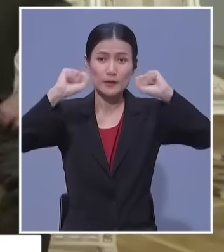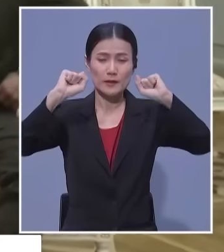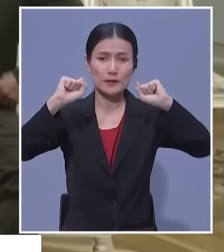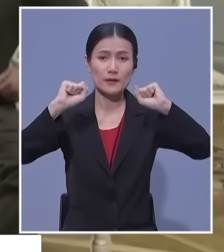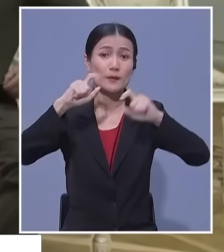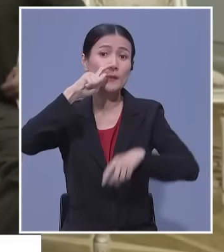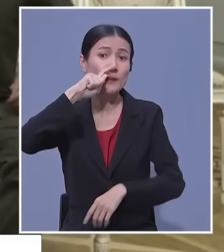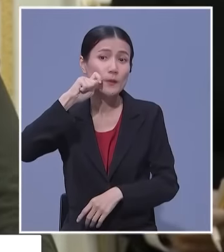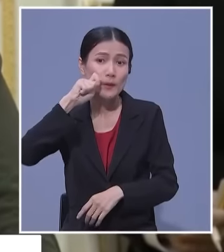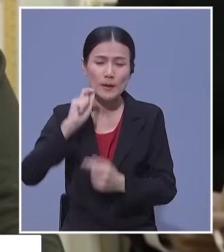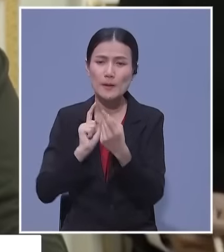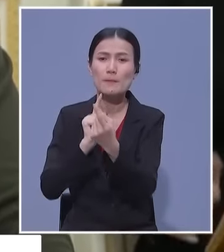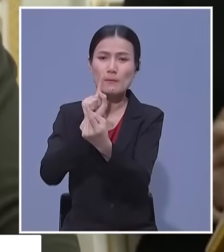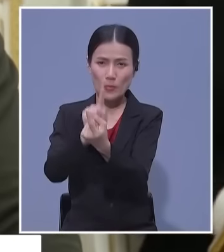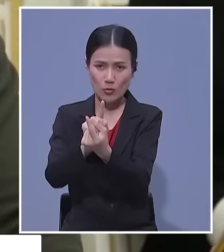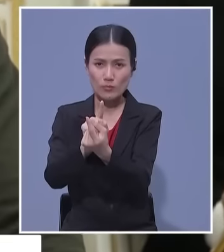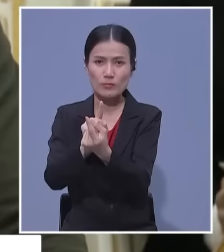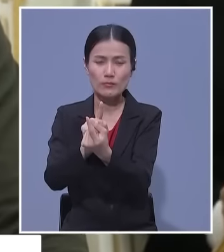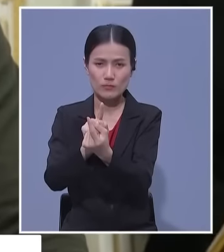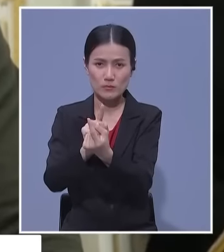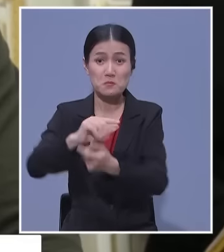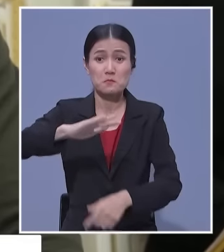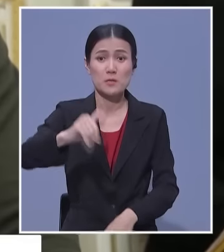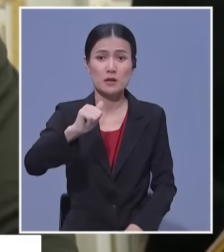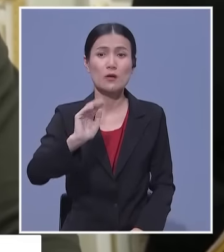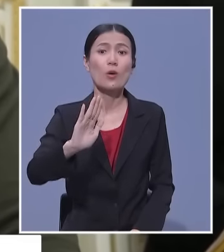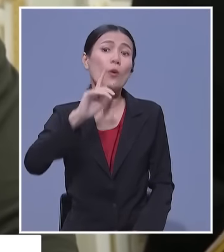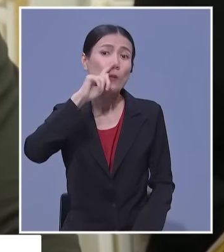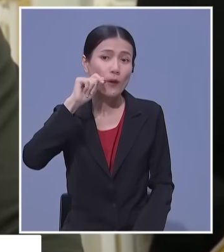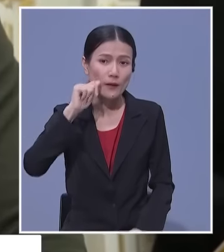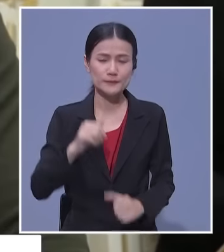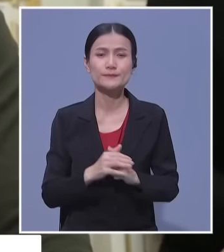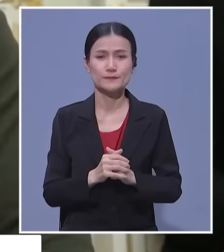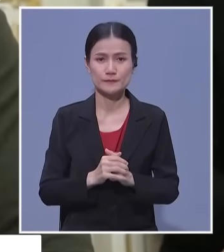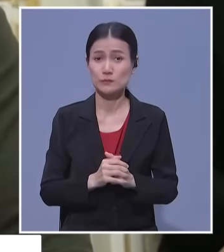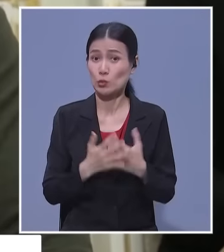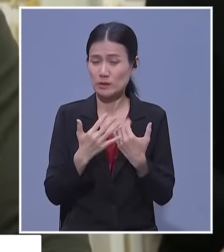เซเลนสกีของยูเครนที่กุเียเมืองหลวงของ ยูเครนแล้วนี่ก็ถือเป็นการเยือนยูเครน